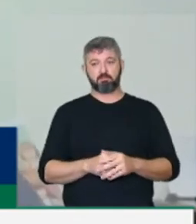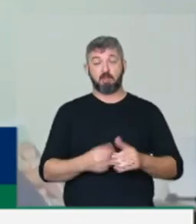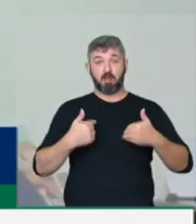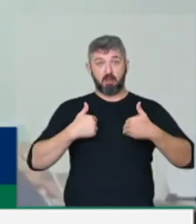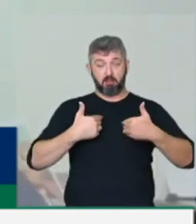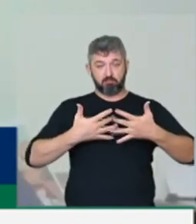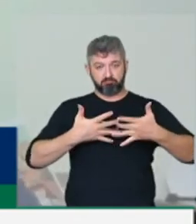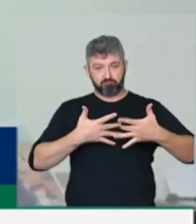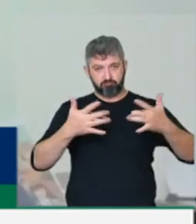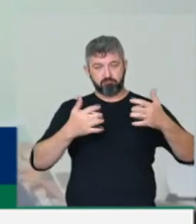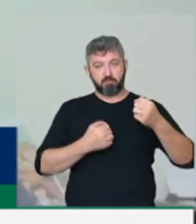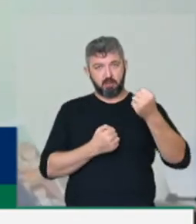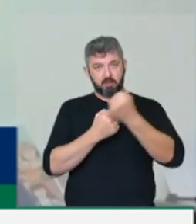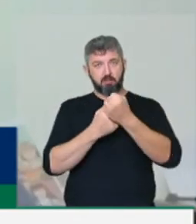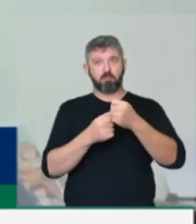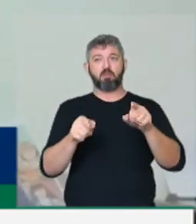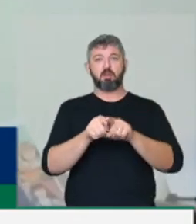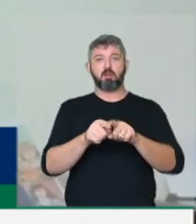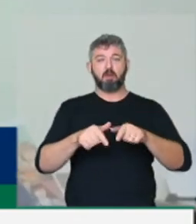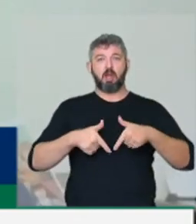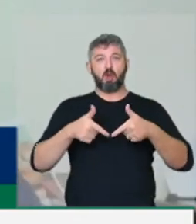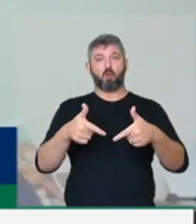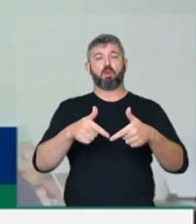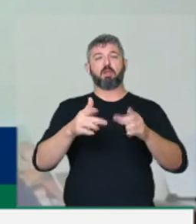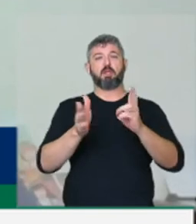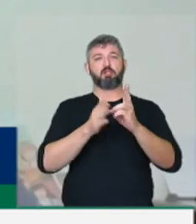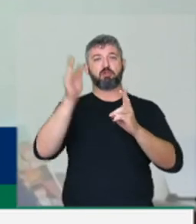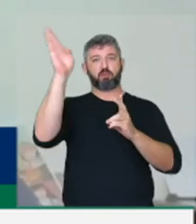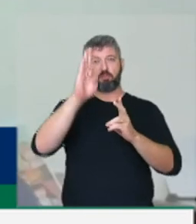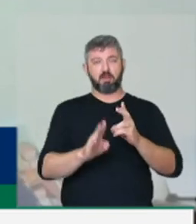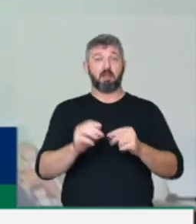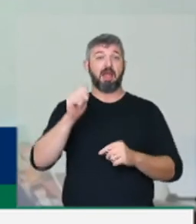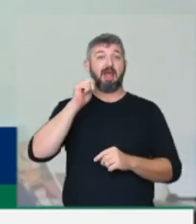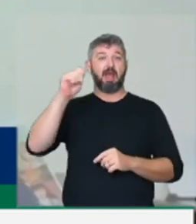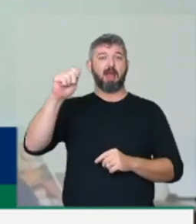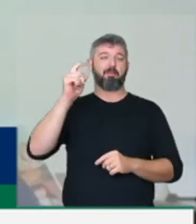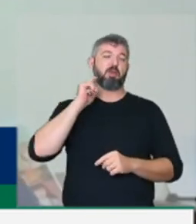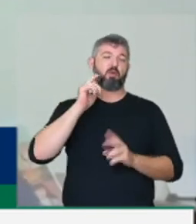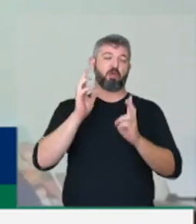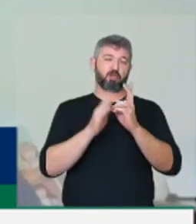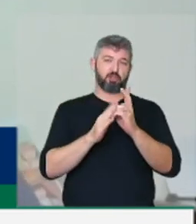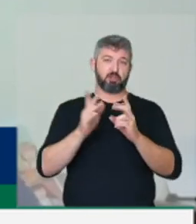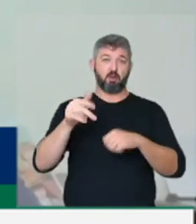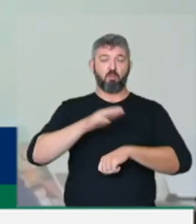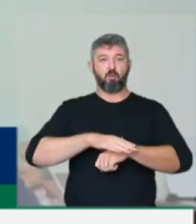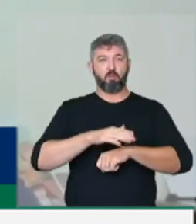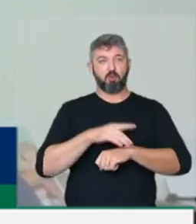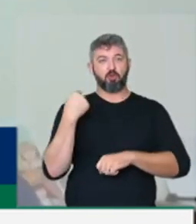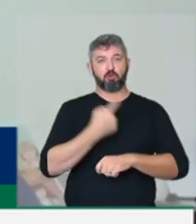DESSE PL. QUERO AQUI ME SOLIDARIZAR TAMBÉM AO ... BRASILEIRO PELO ABRIL INDÍGENA DESSE ANO, MOMENTO QUE ESTAMOS DISCUTINDO A